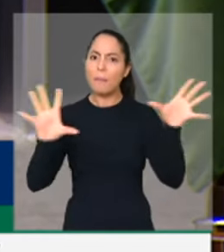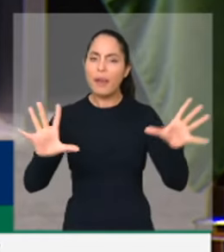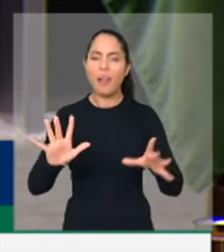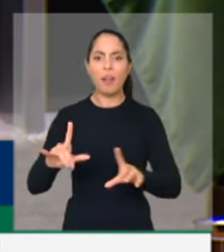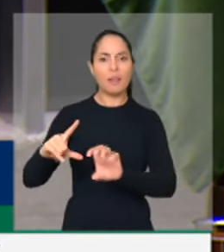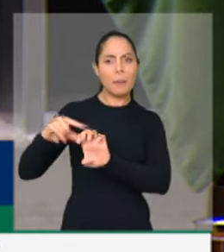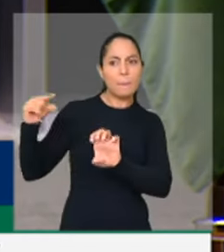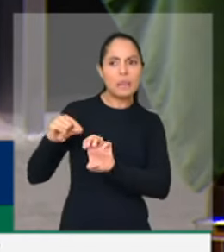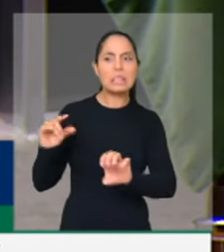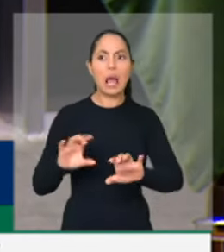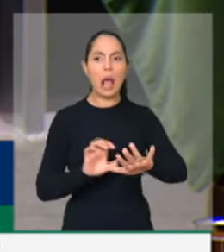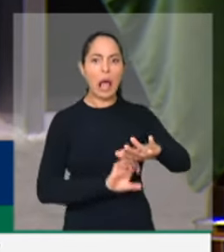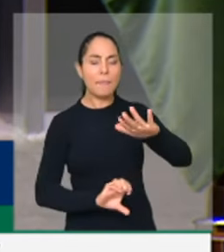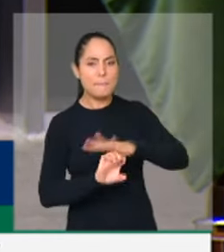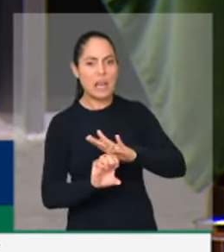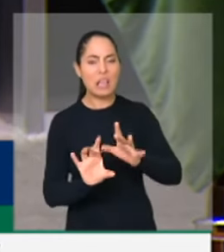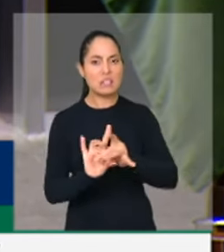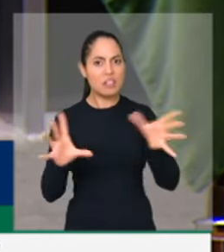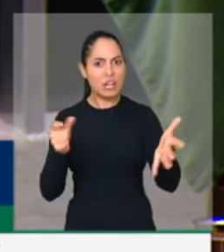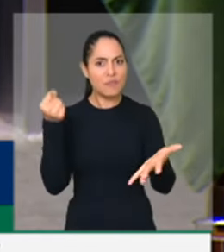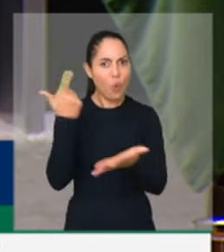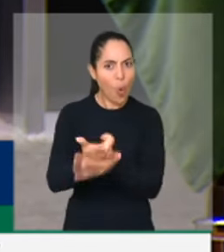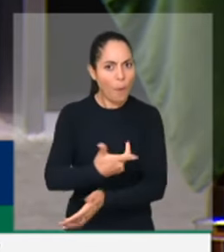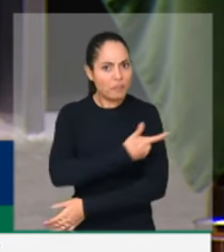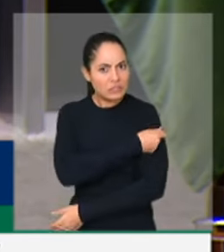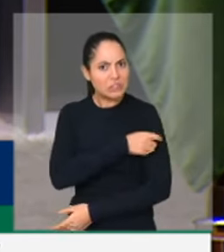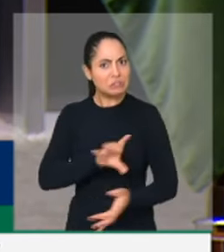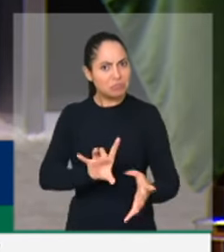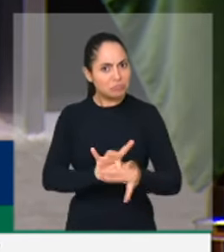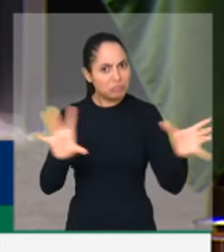VAMOS ACELERAR A VACINAÇÃO. PORQUE EU FIZ UM CÁLCULO